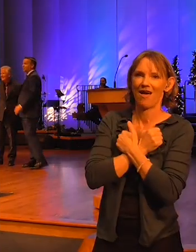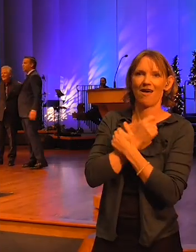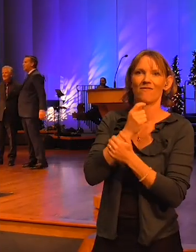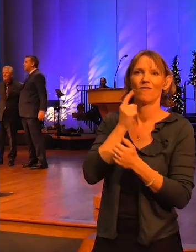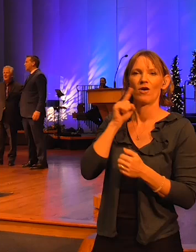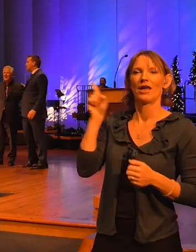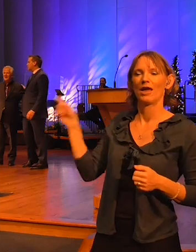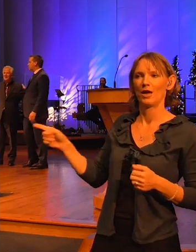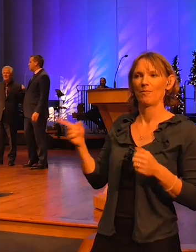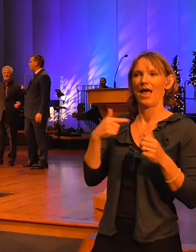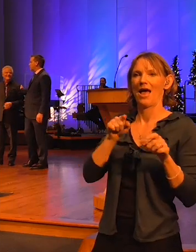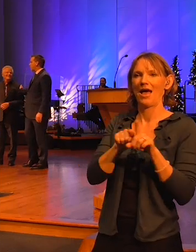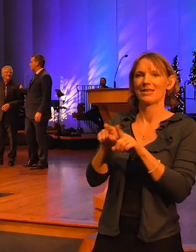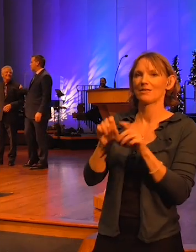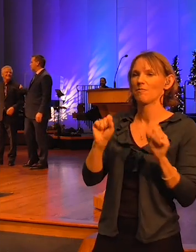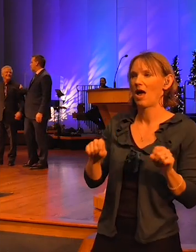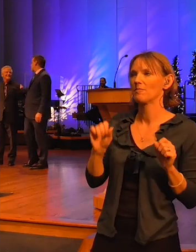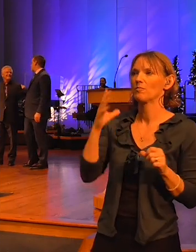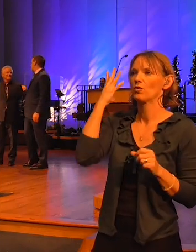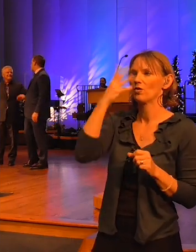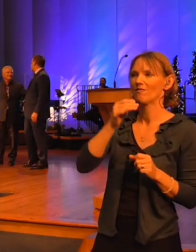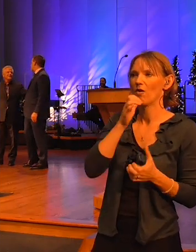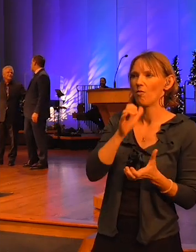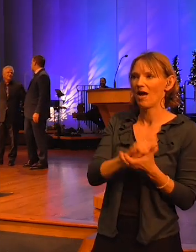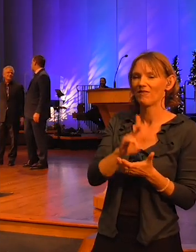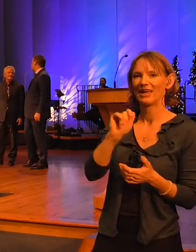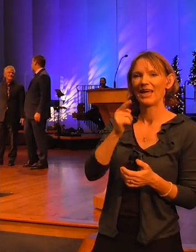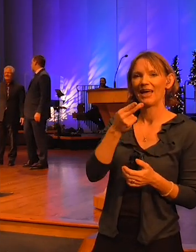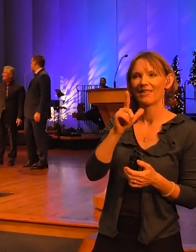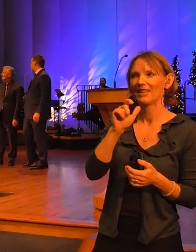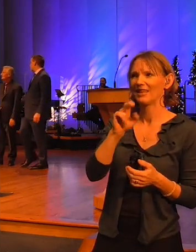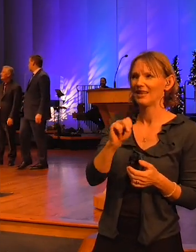vida Kathleen y todos y solo somos Es un gran regalo tenerte aquí con nosotros, así que tómalo